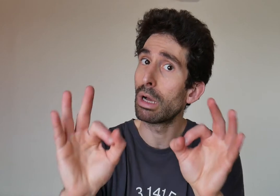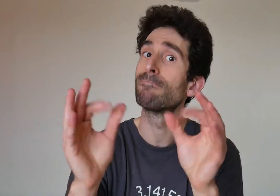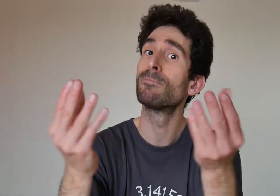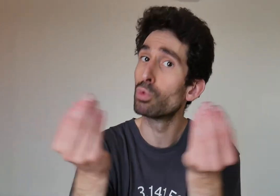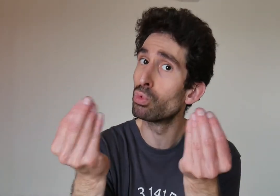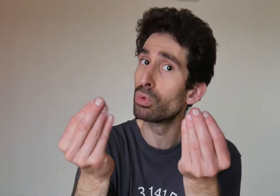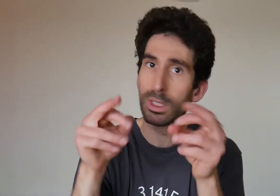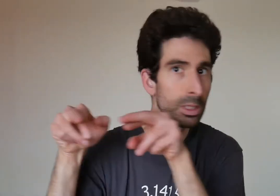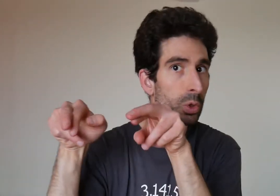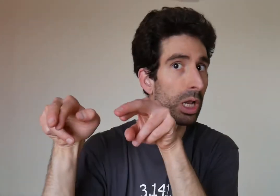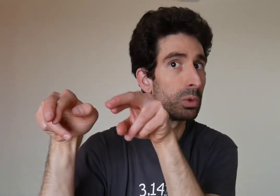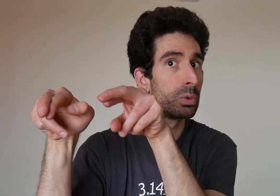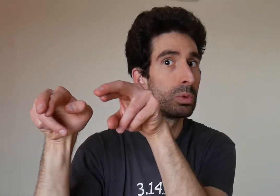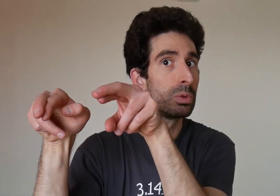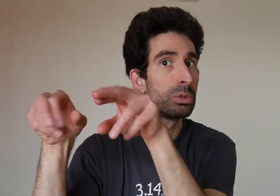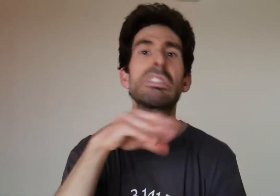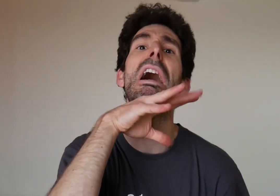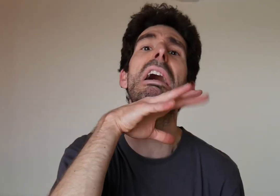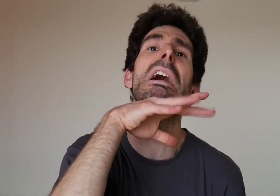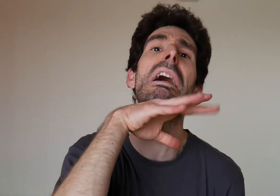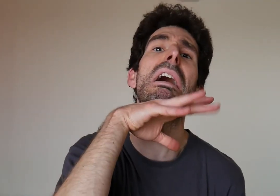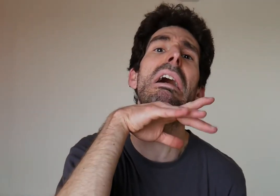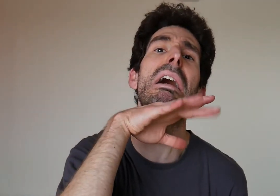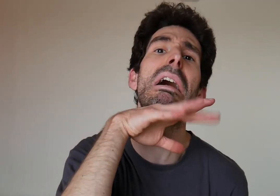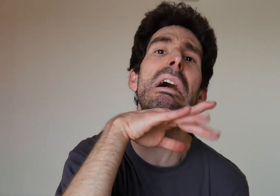Elles sont où ? Dans la rue... C'est saaaaale !